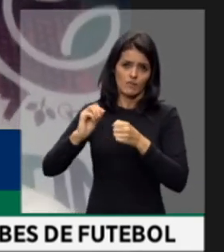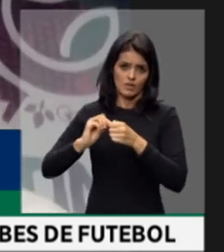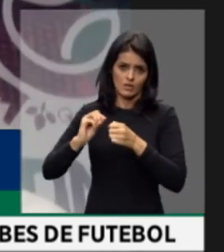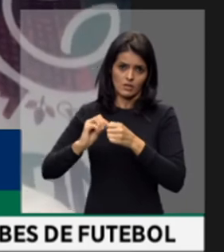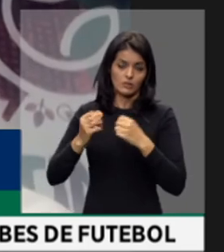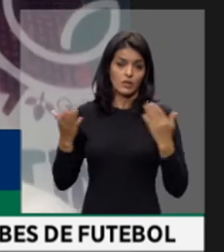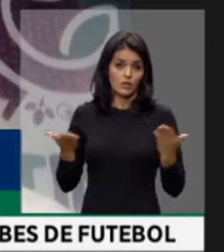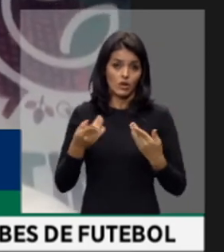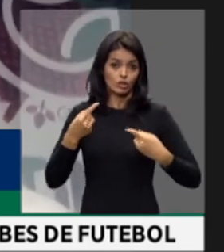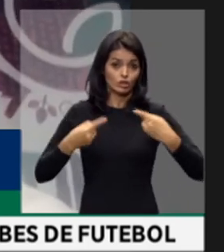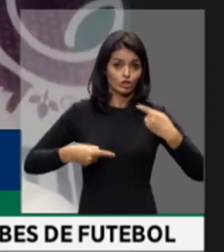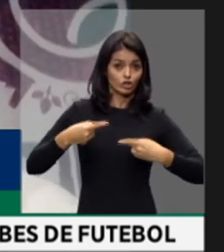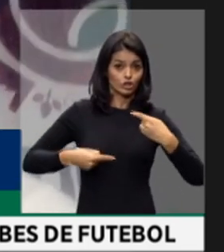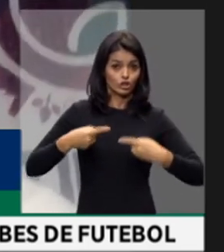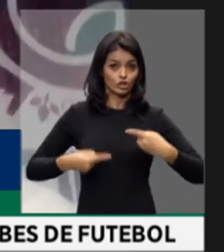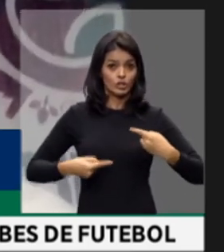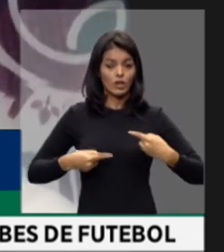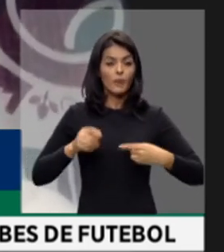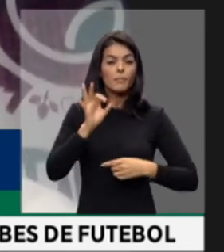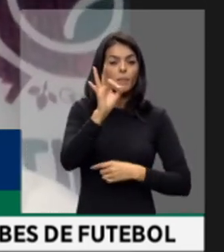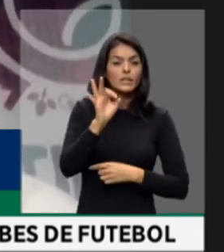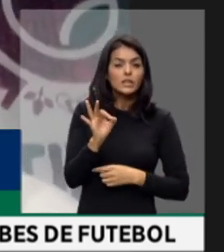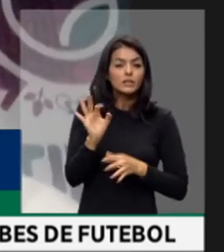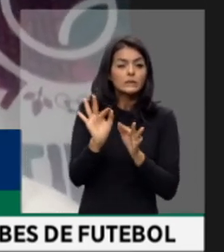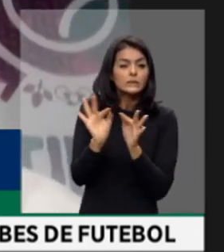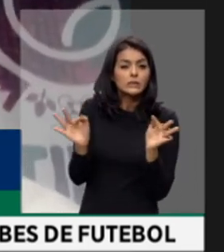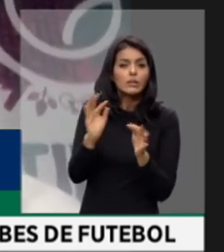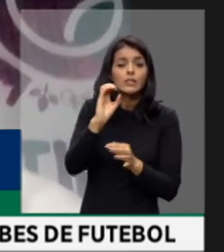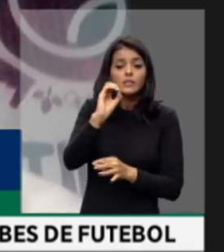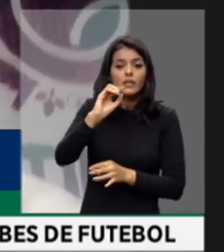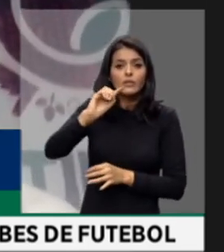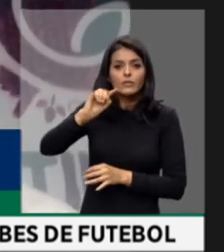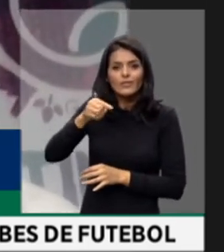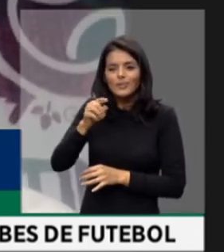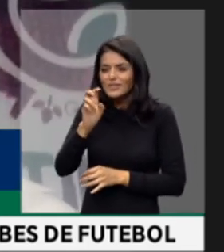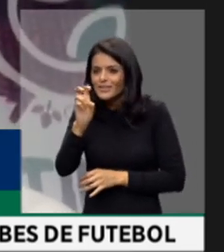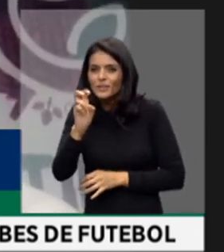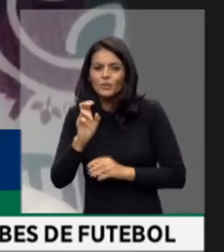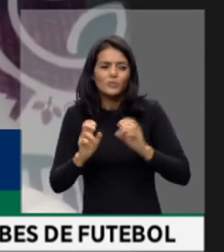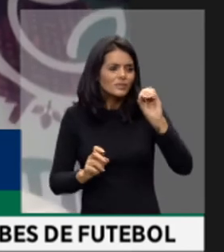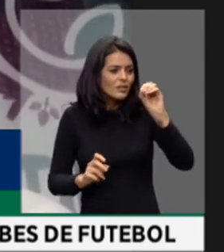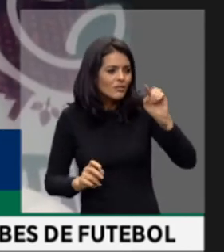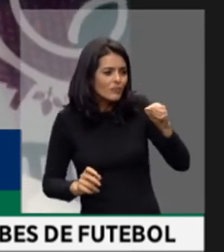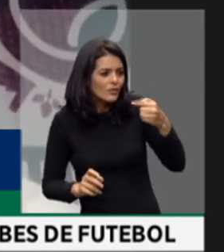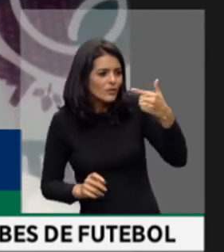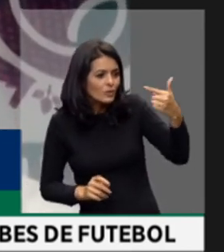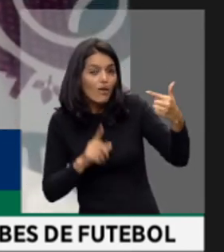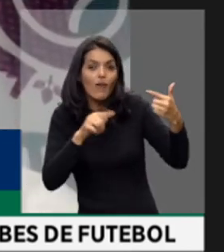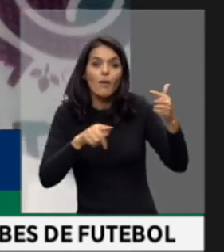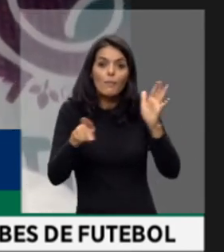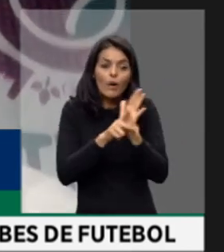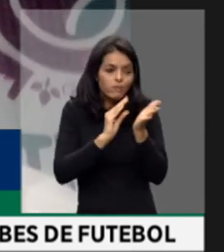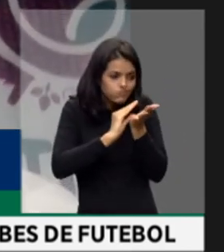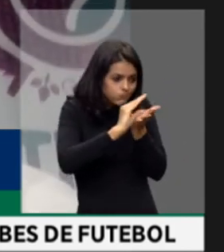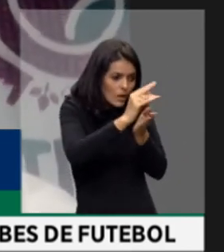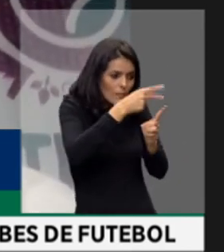O PSC? COMO VOTA O CIDADANIA? -- [DEPUTADO]: SENHOR PRESIDENTE, O CIDADANIA VOTA SIM É EMENDA DO SENADO. POUCOS PARLAMENTARES ESTÃO SE